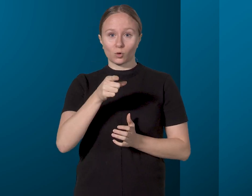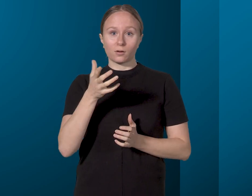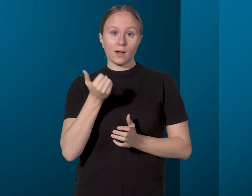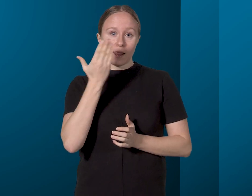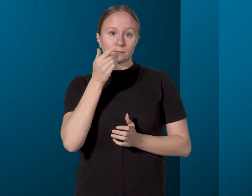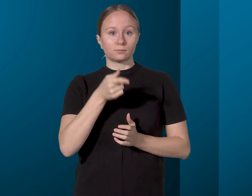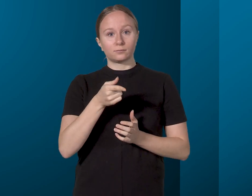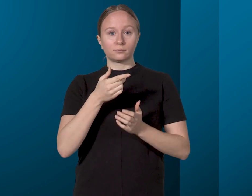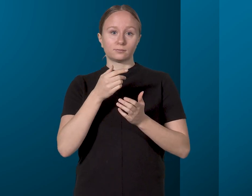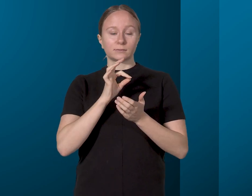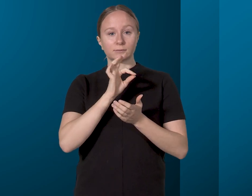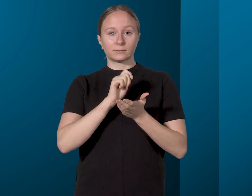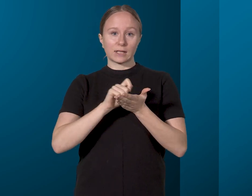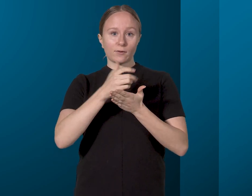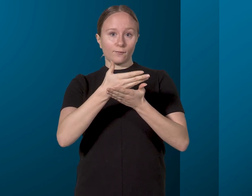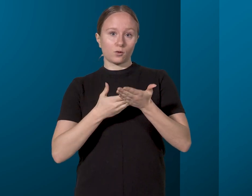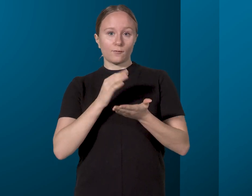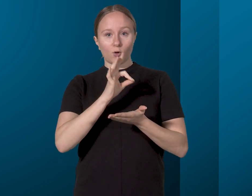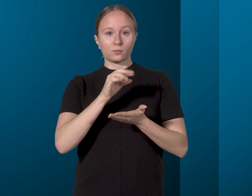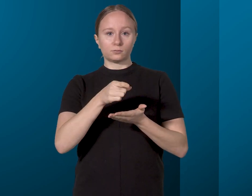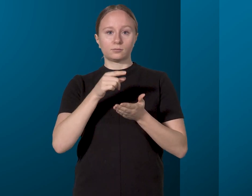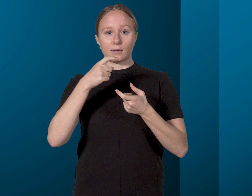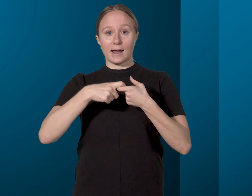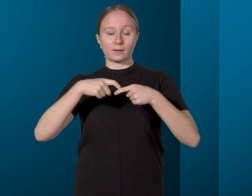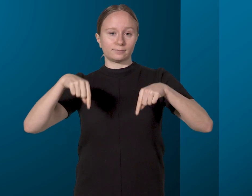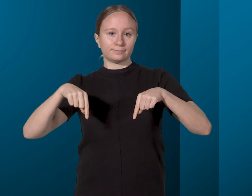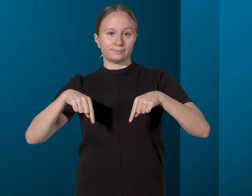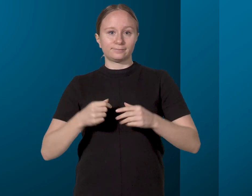Du kan läsa den skriftliga frågan i sin helhet via länken nedan.